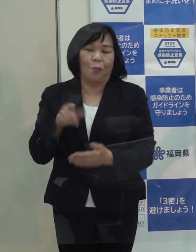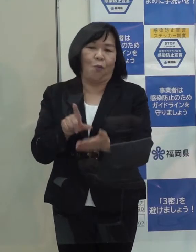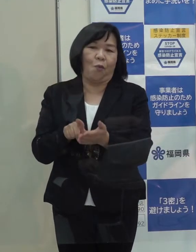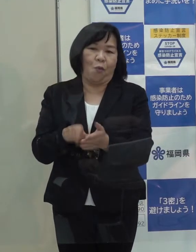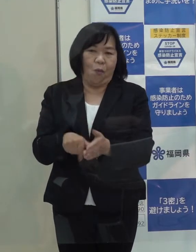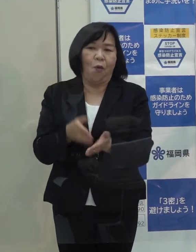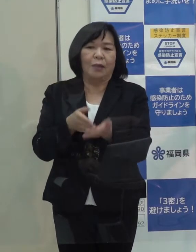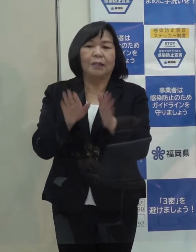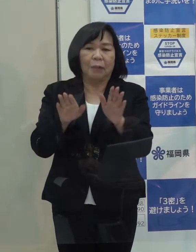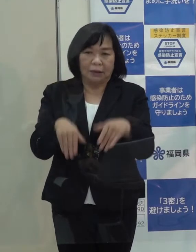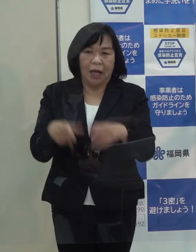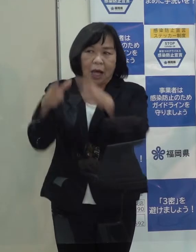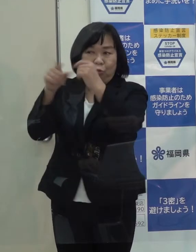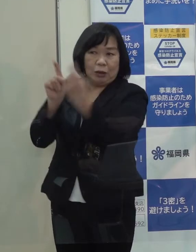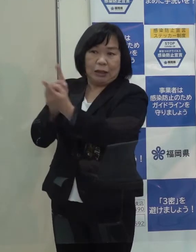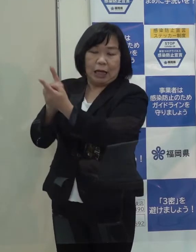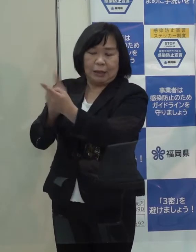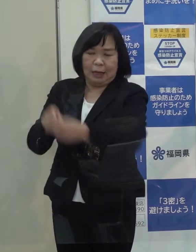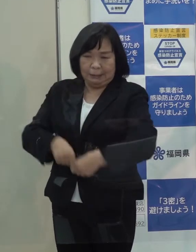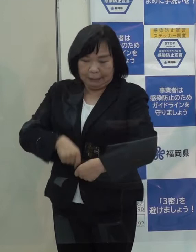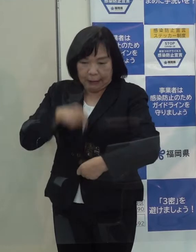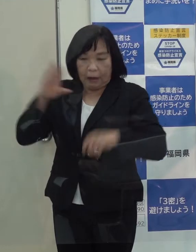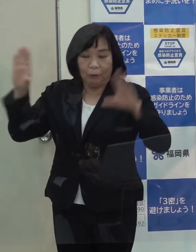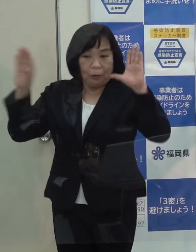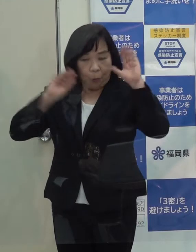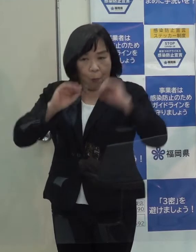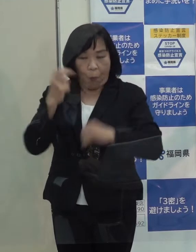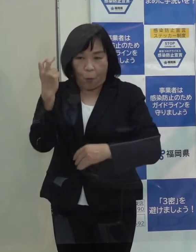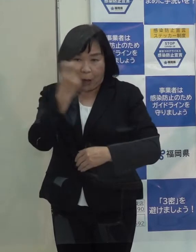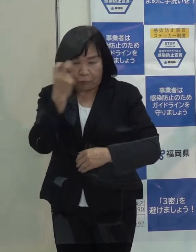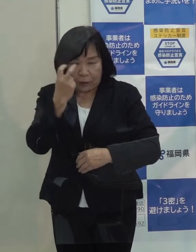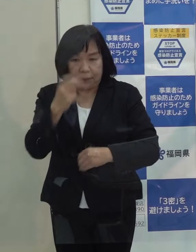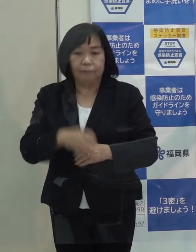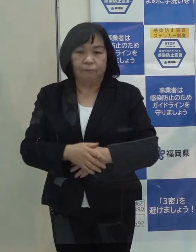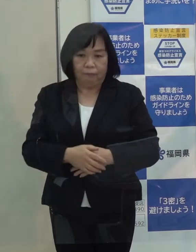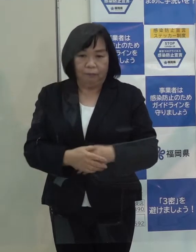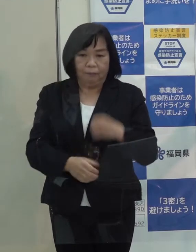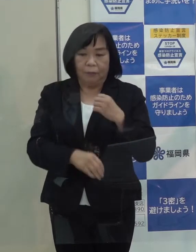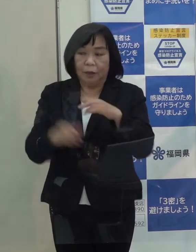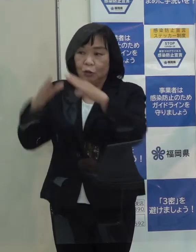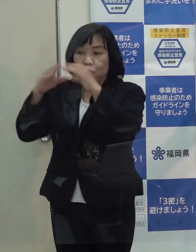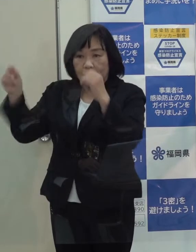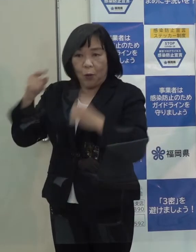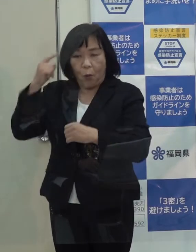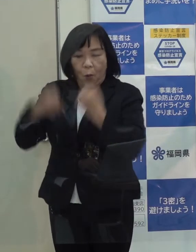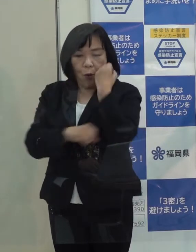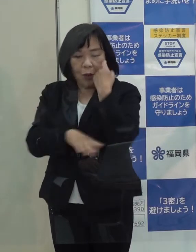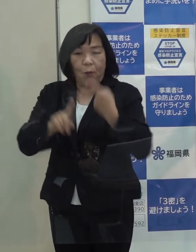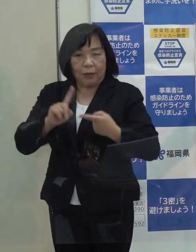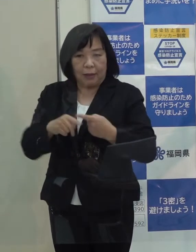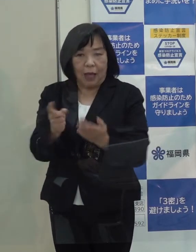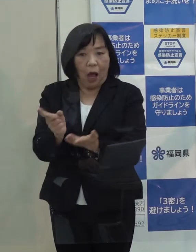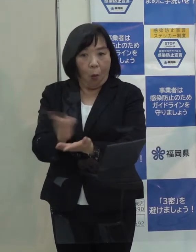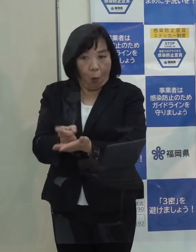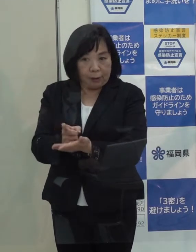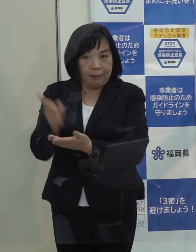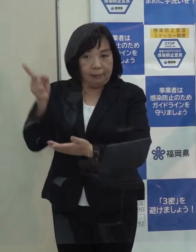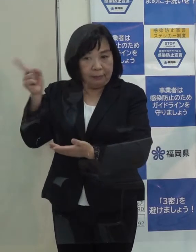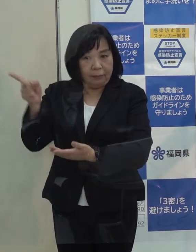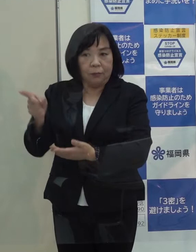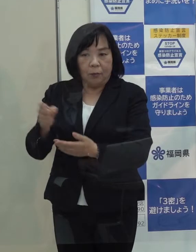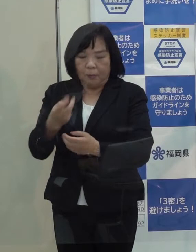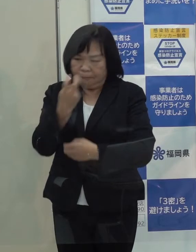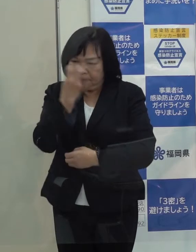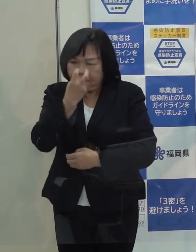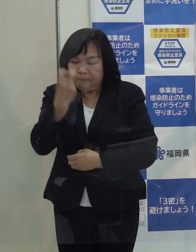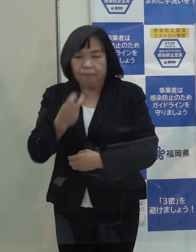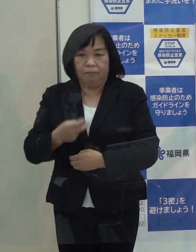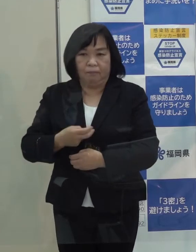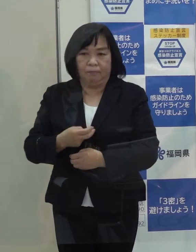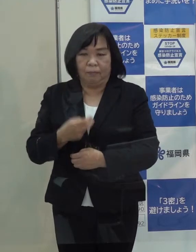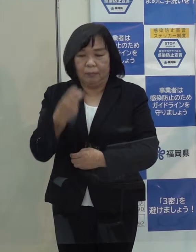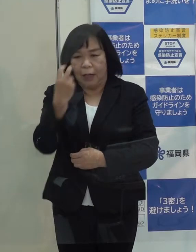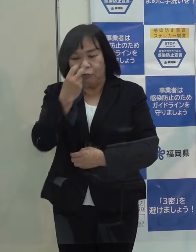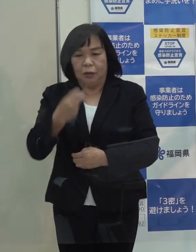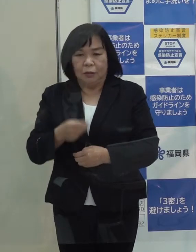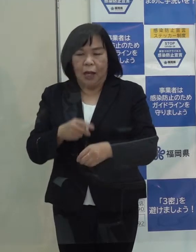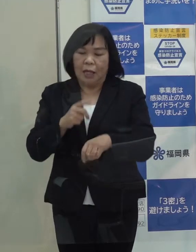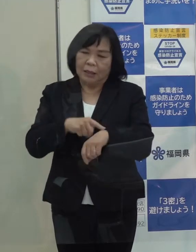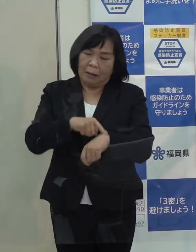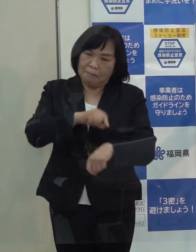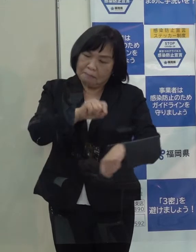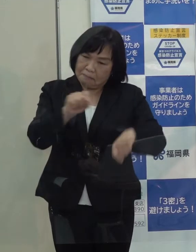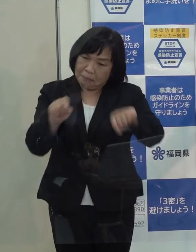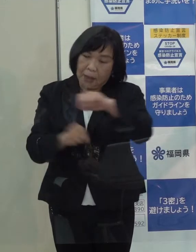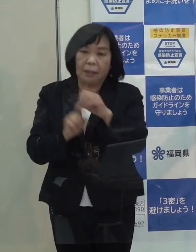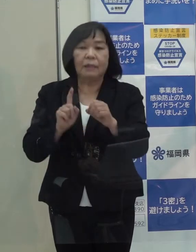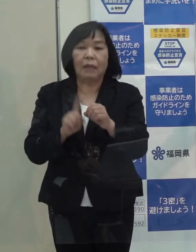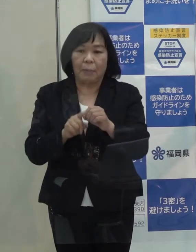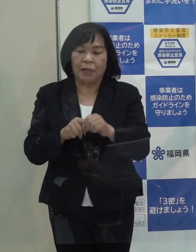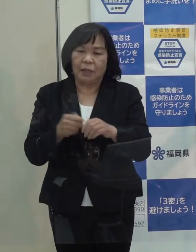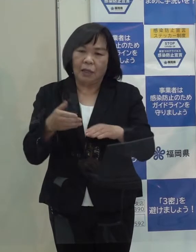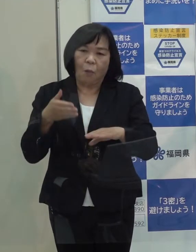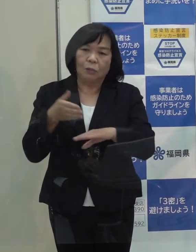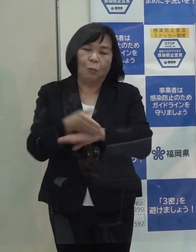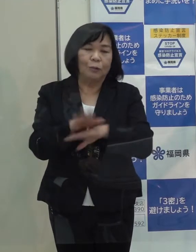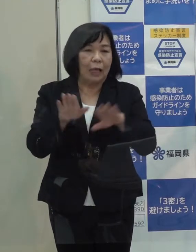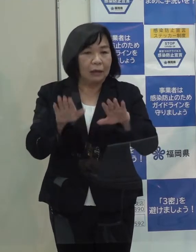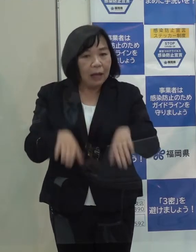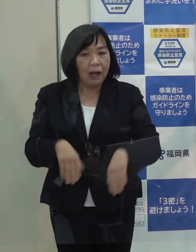内閣府に対して正確な情報の確認と国の基本的な考え方や方針を精査する確認作業にちょっと時間を要したために遅くなってしまったわけです